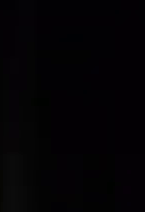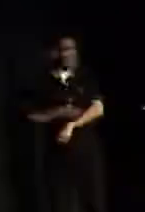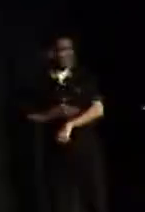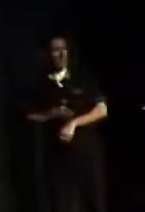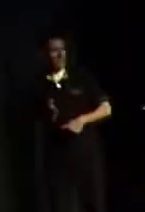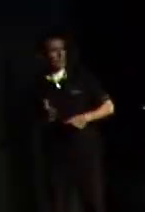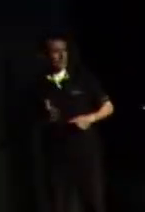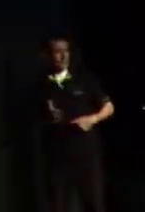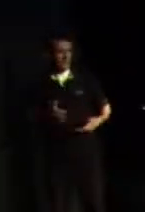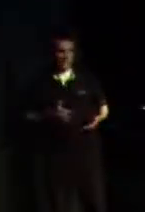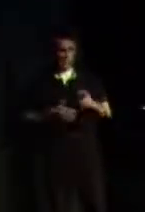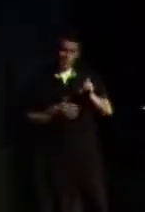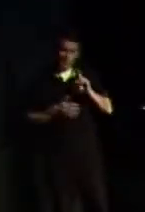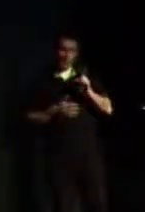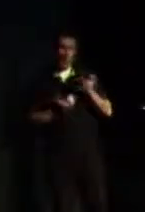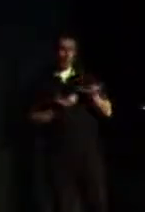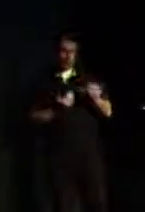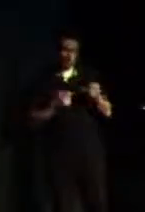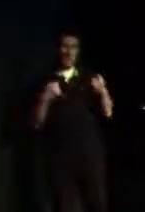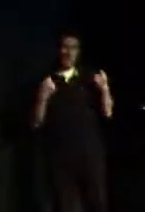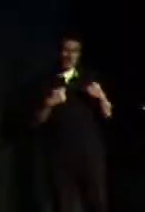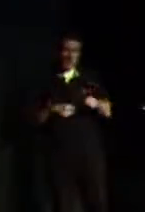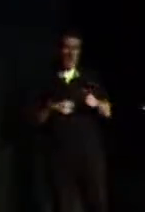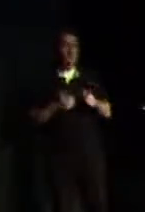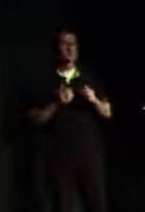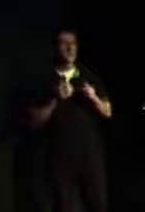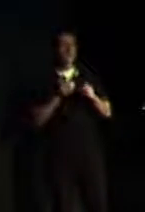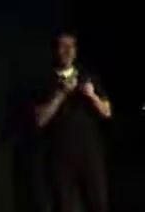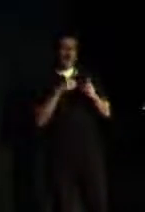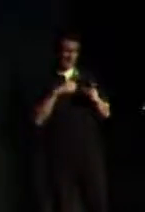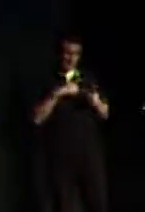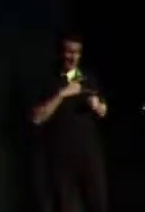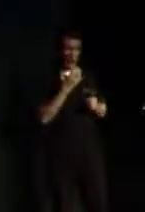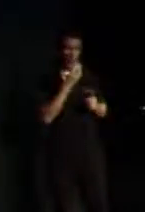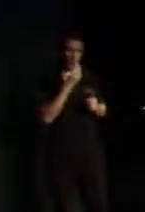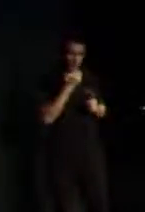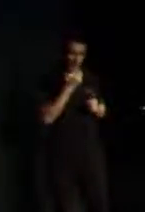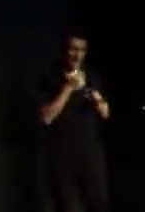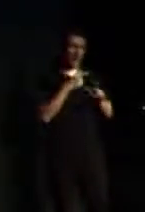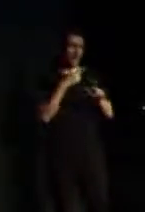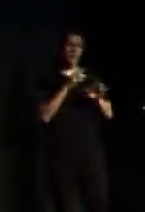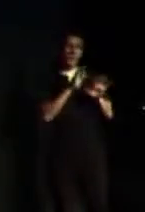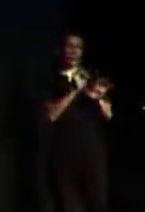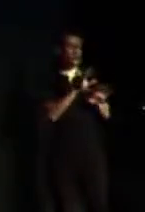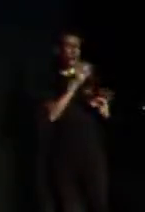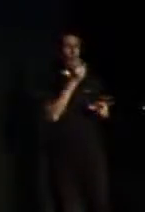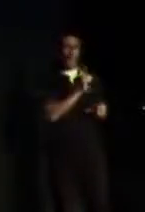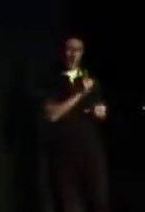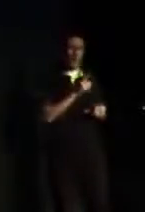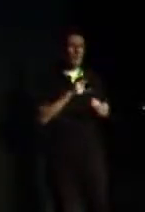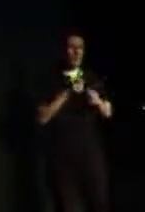tenham não só comida, mas comida balanceada e adequada para jovens que fazem a prática desportiva.